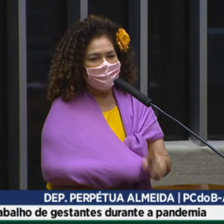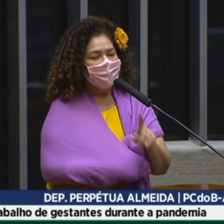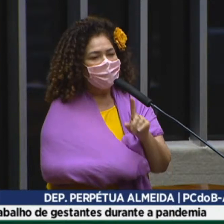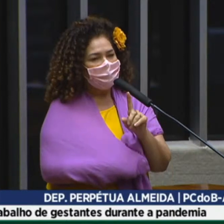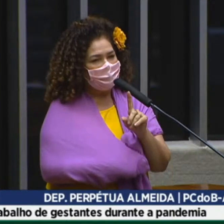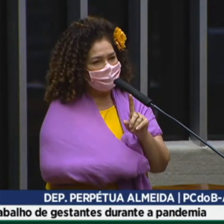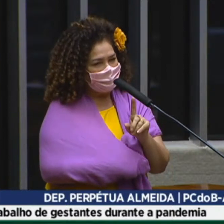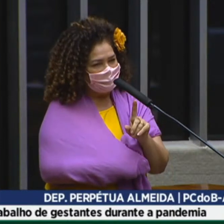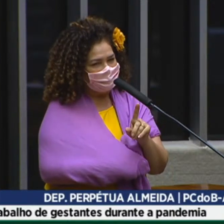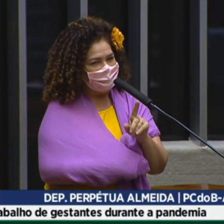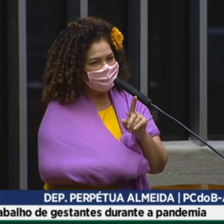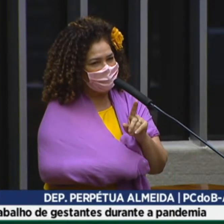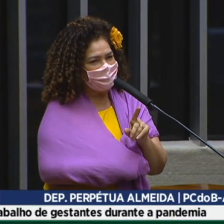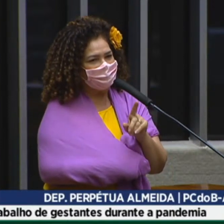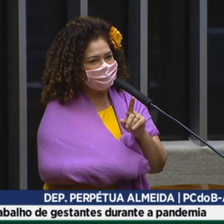ESTÃO SENDO DEMITIDAS, O